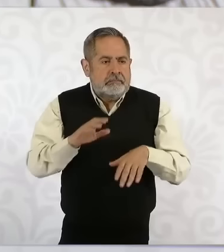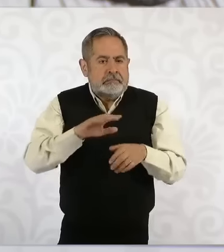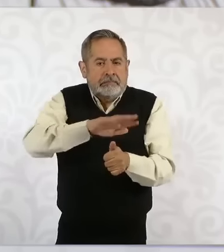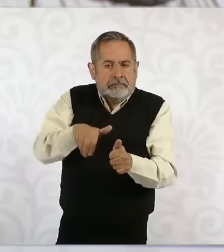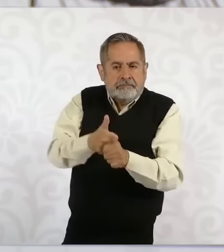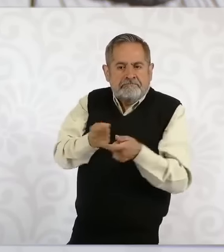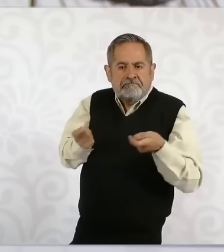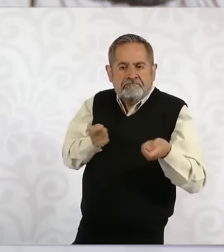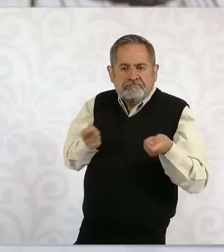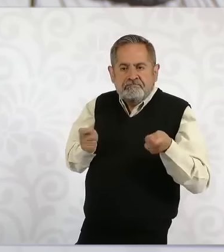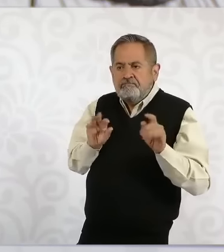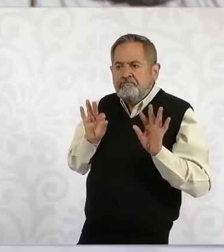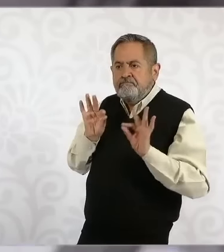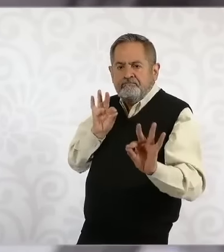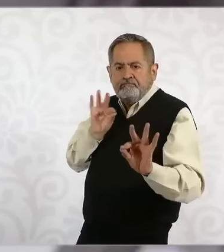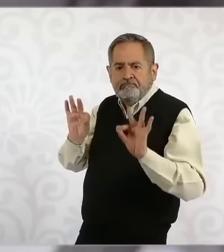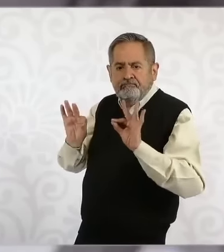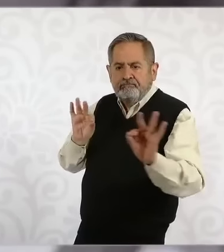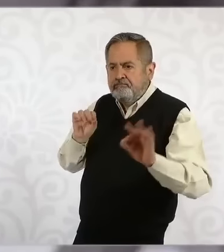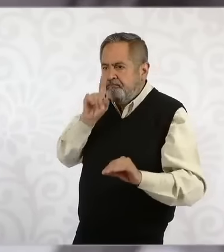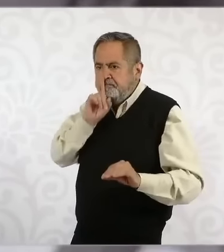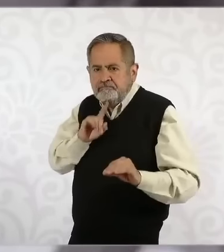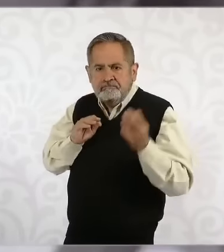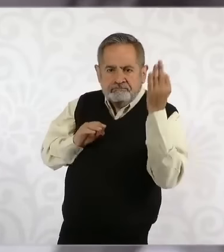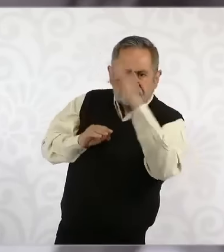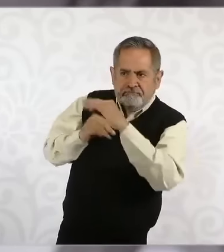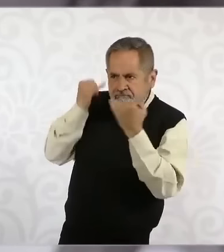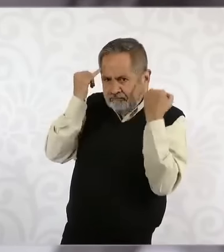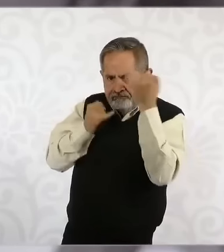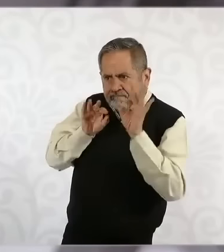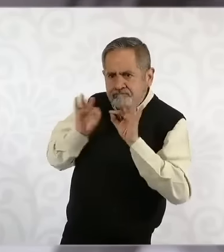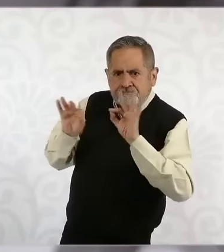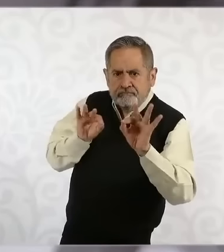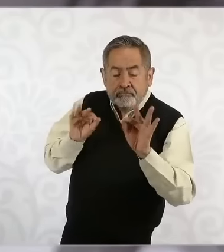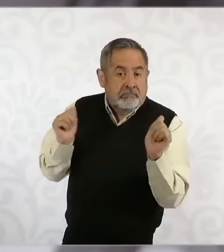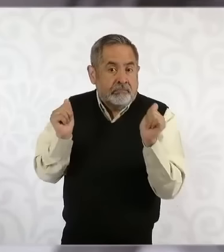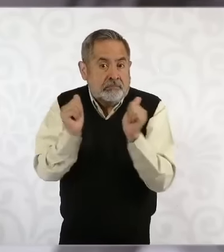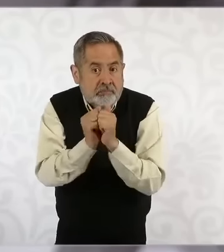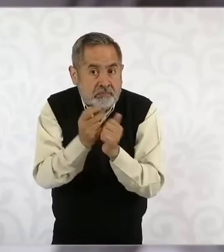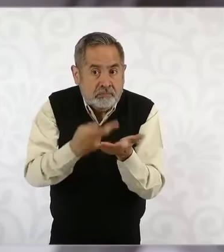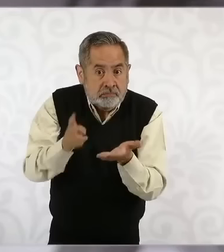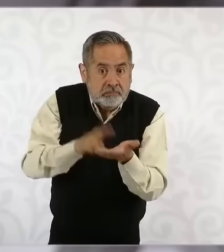la información, las mentiras, la ficción y ahora vinculada con la inteligencia artificial, pues sí